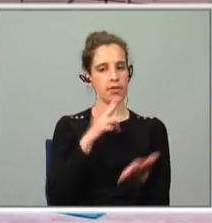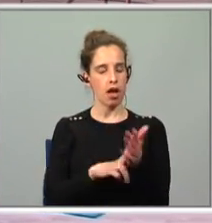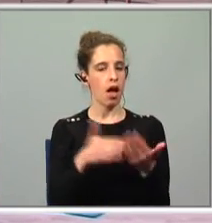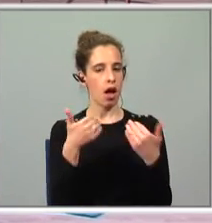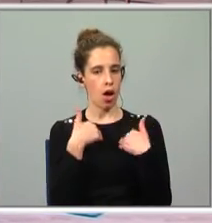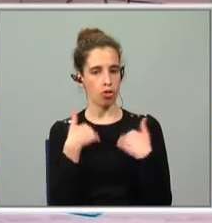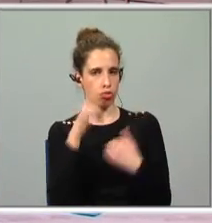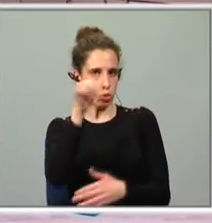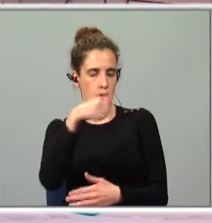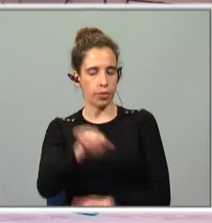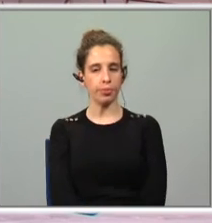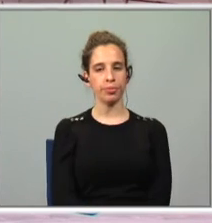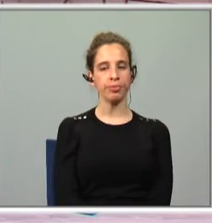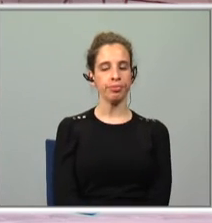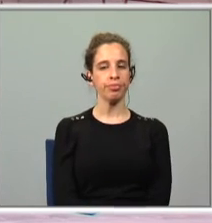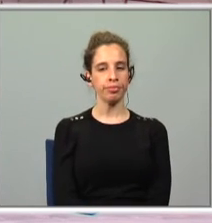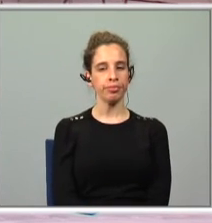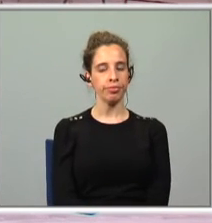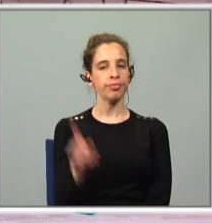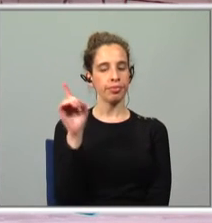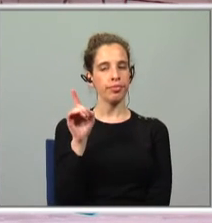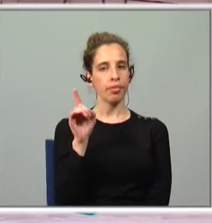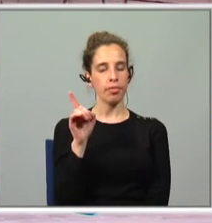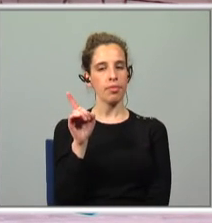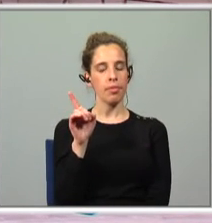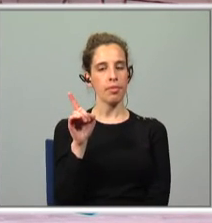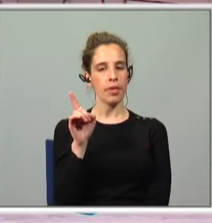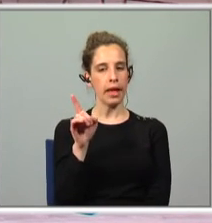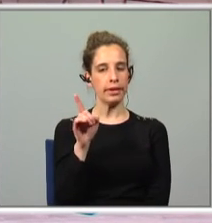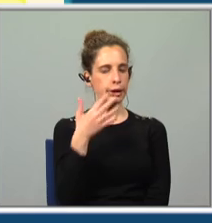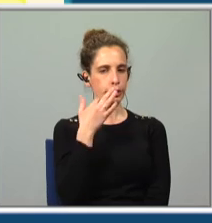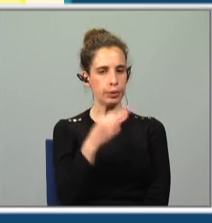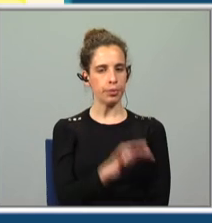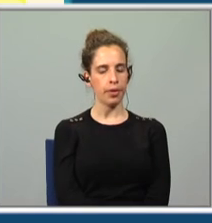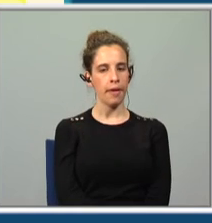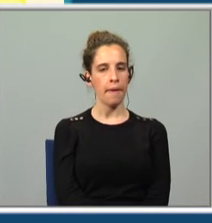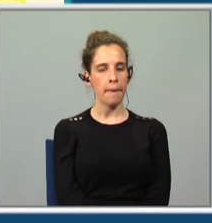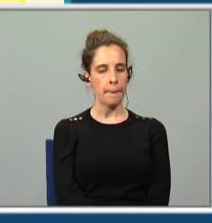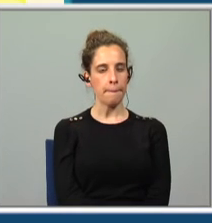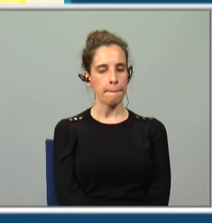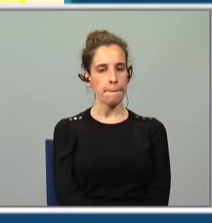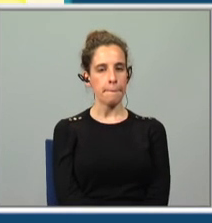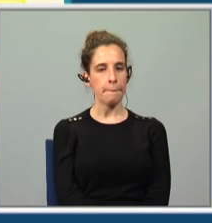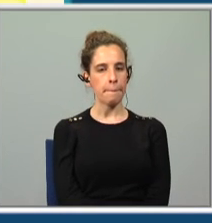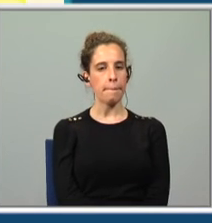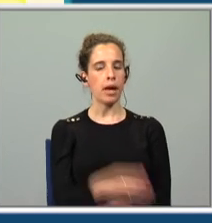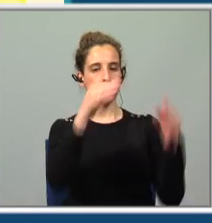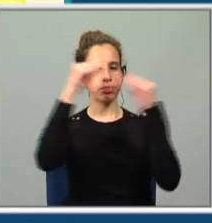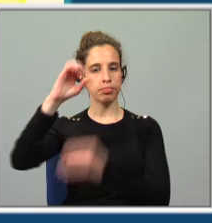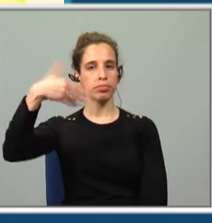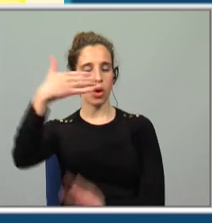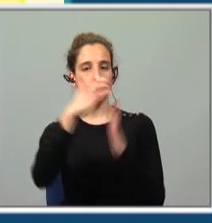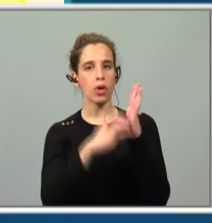ajuda ou não E aqui esta questão simples a personagem principal do texto era 幫助與否在這裡這個簡單的問題文本的主要特徵是